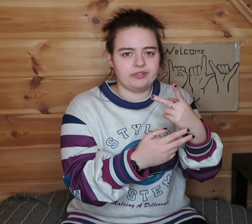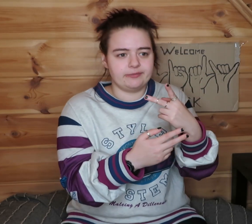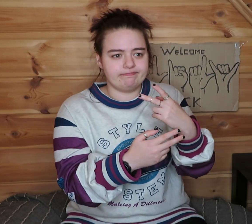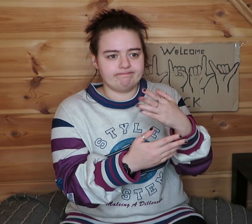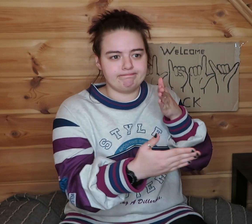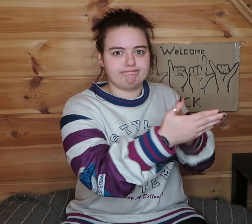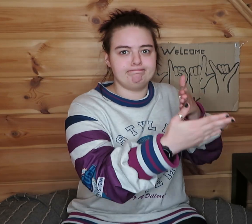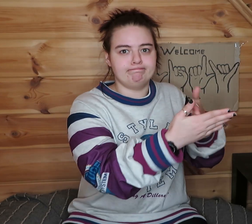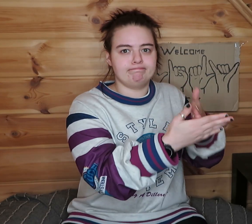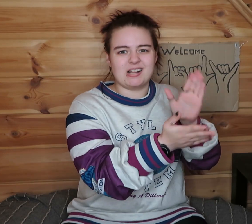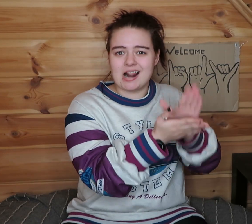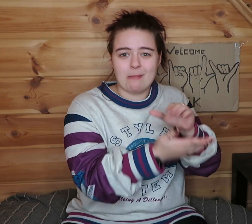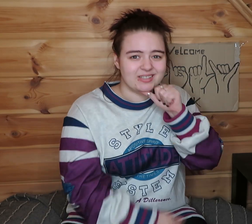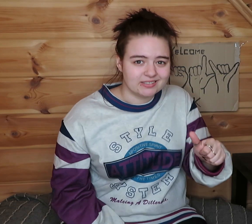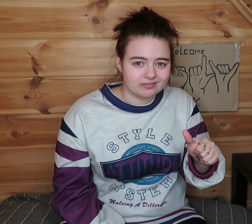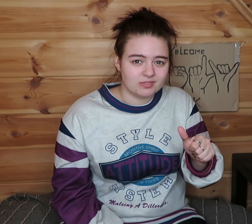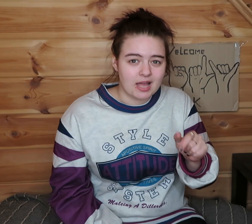Es gibt viele Barrieren und es klappt nicht so gut.